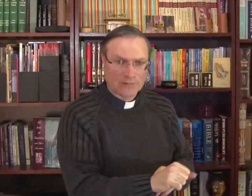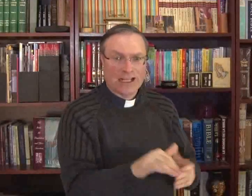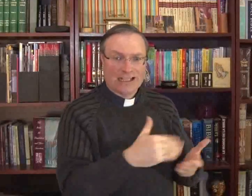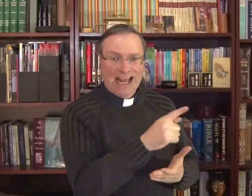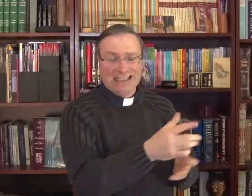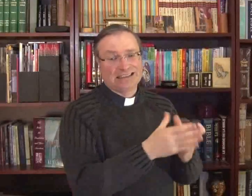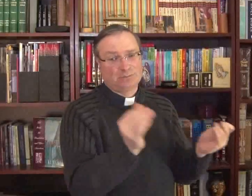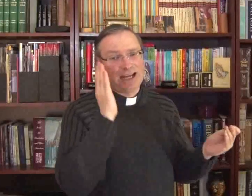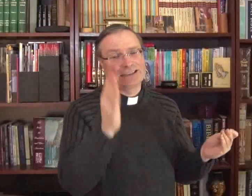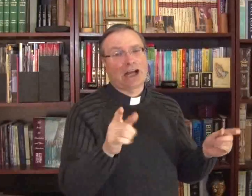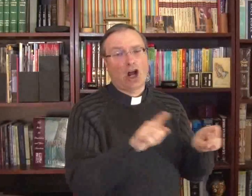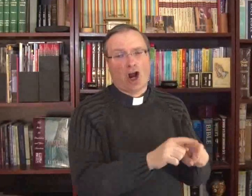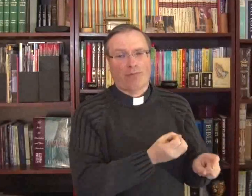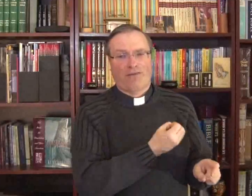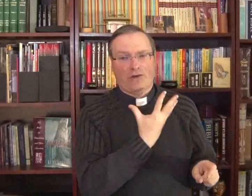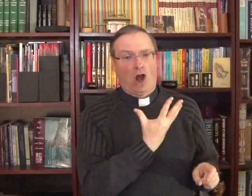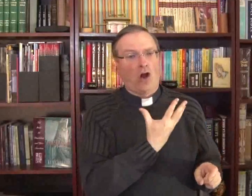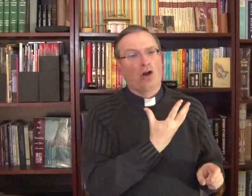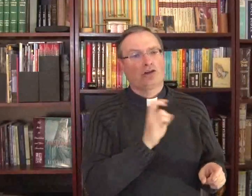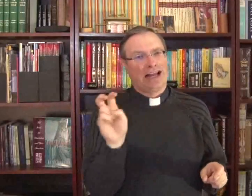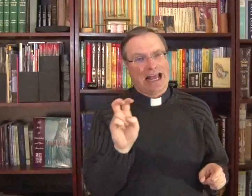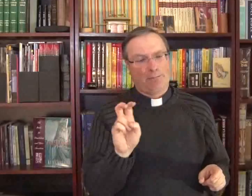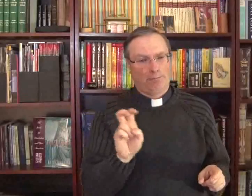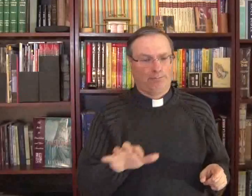car il disparaîtra comme la fleur de l'herbe.